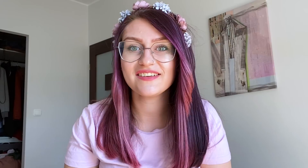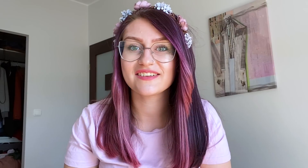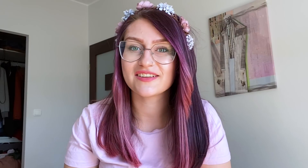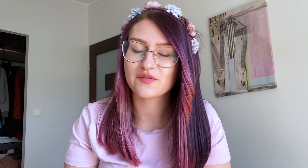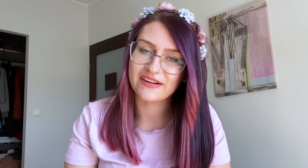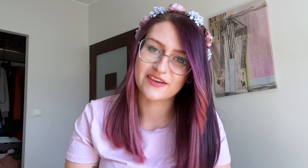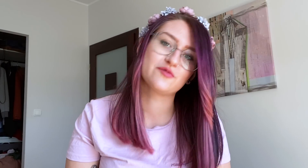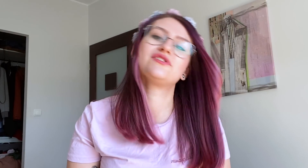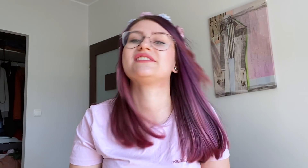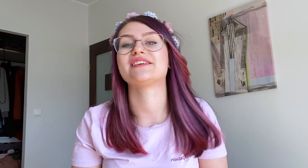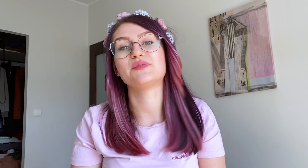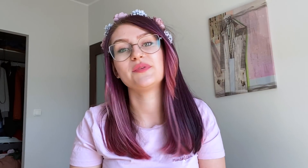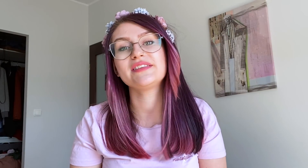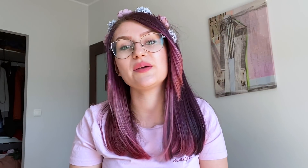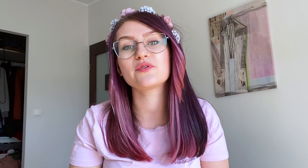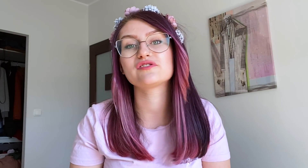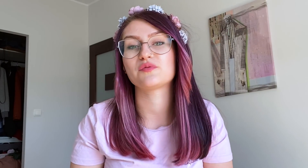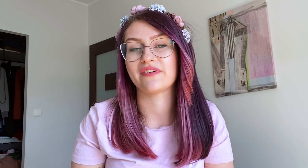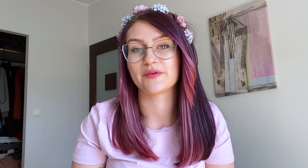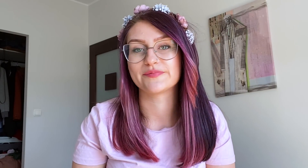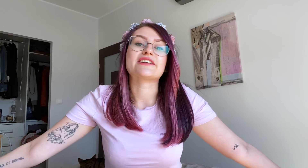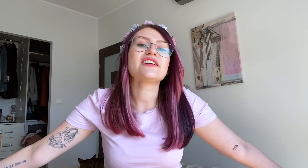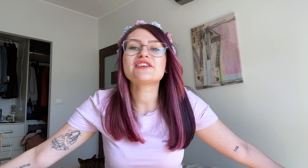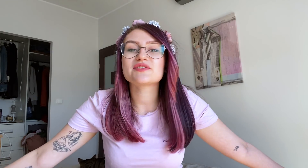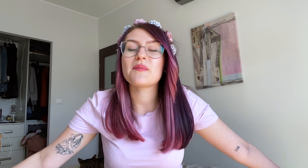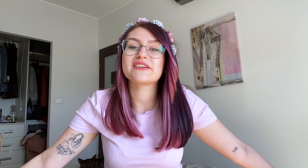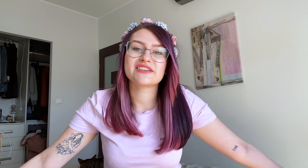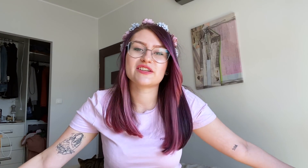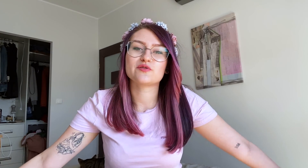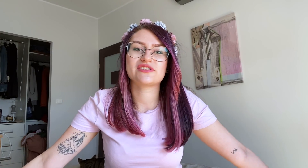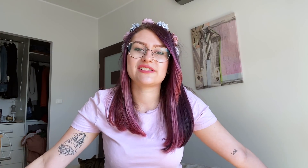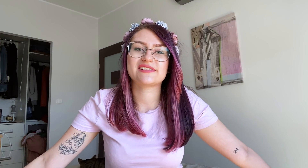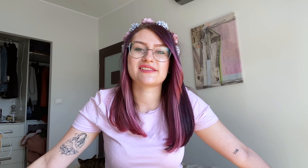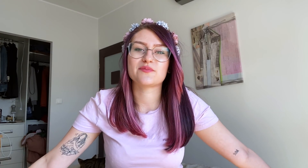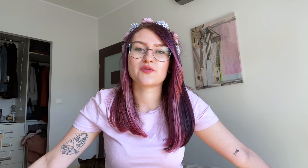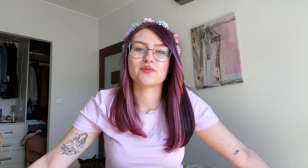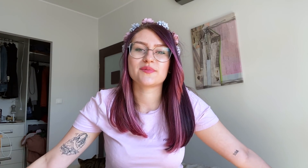Naturalnie Głusi się nim nie porozumiewają. Jeżeli ktoś ma marzenie nauczyć się systemu,